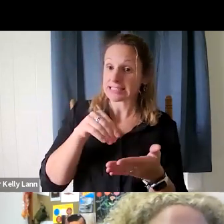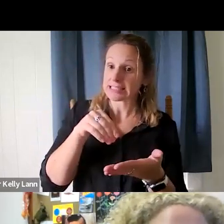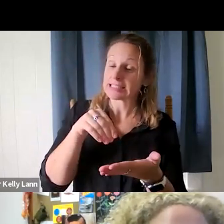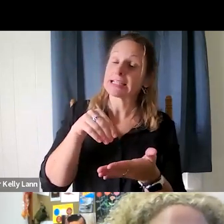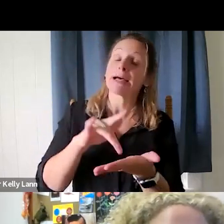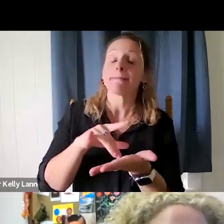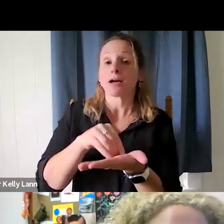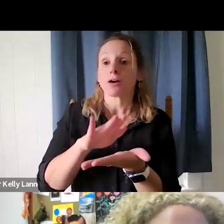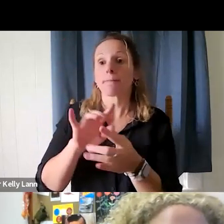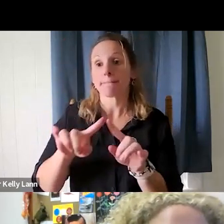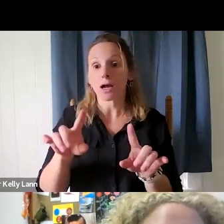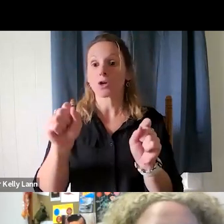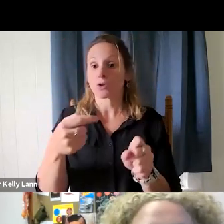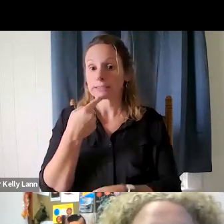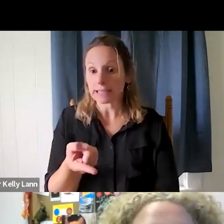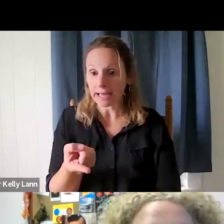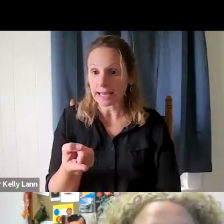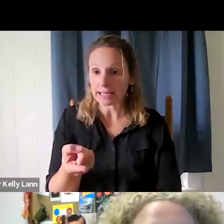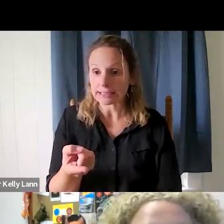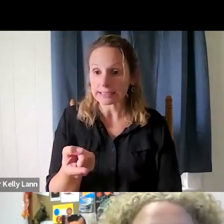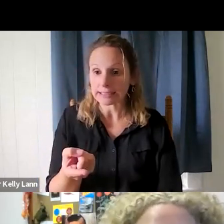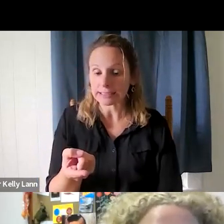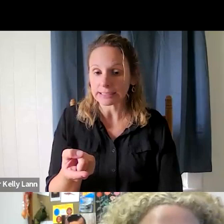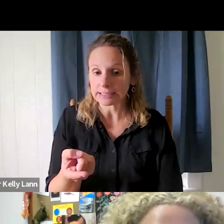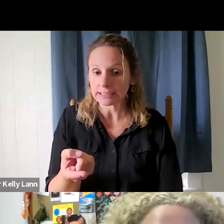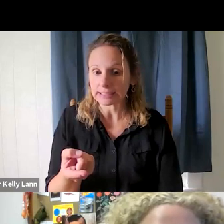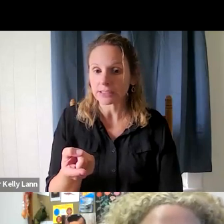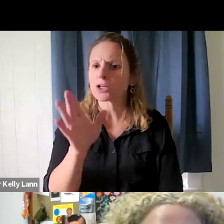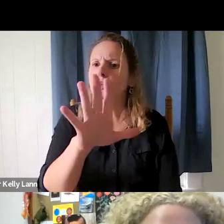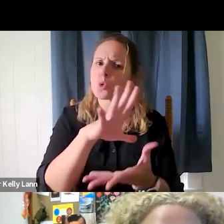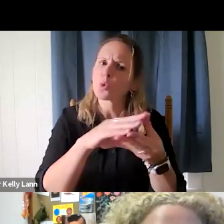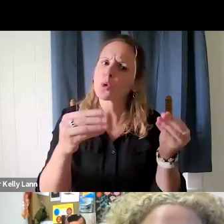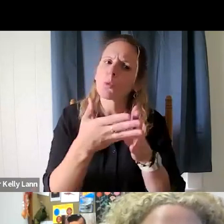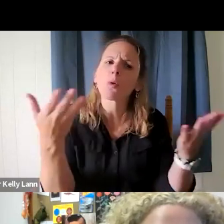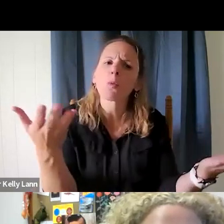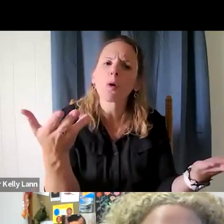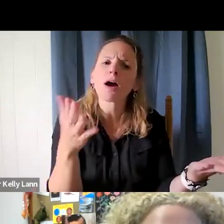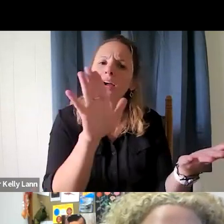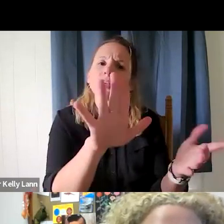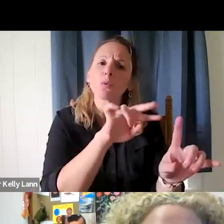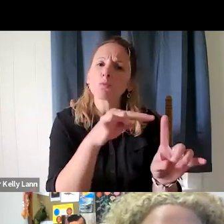sino que podemos contarles, compartir la historia y darles su versión de la situación